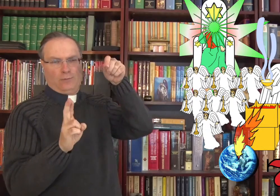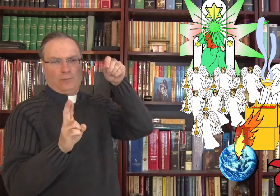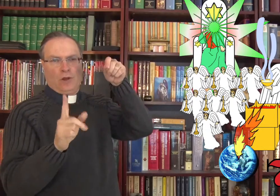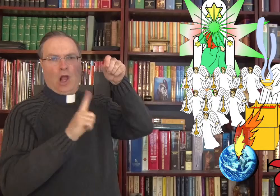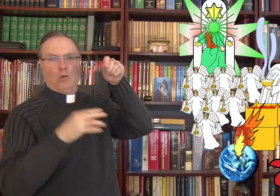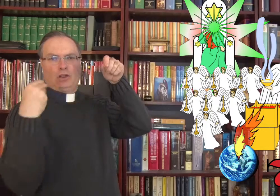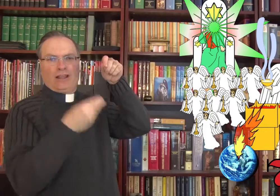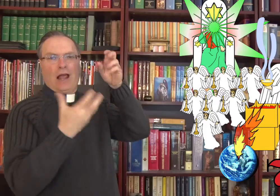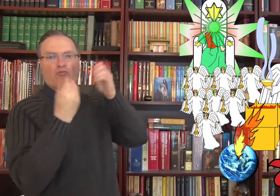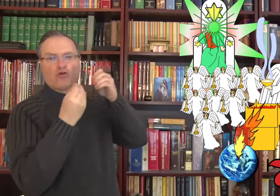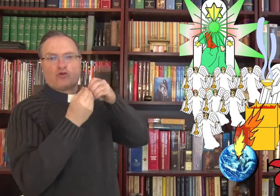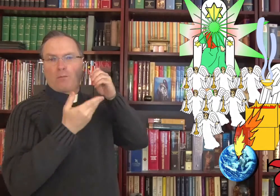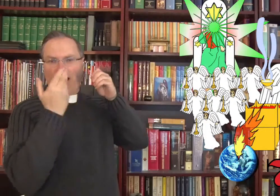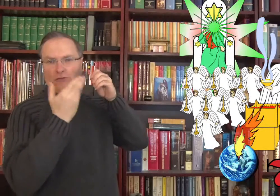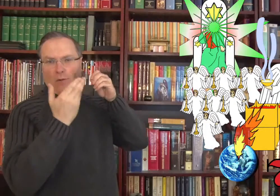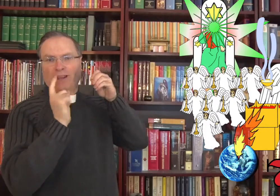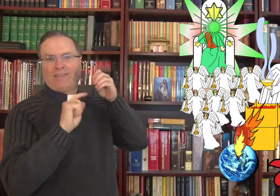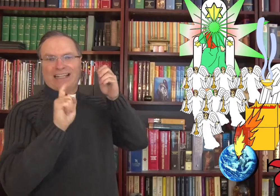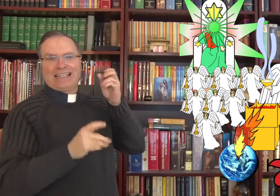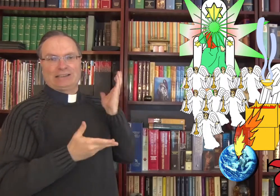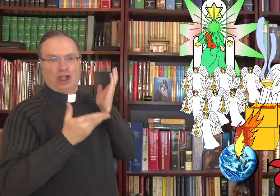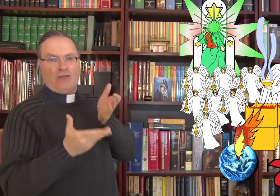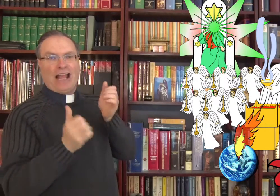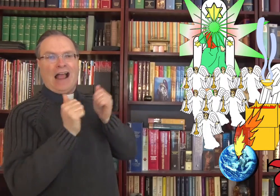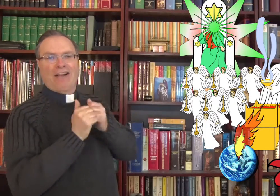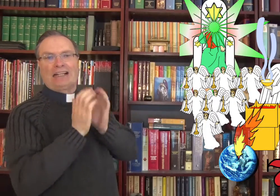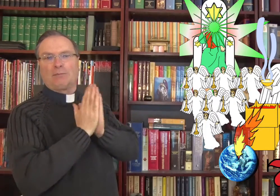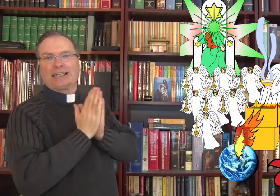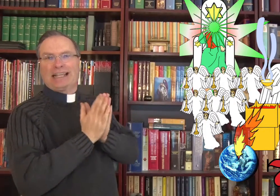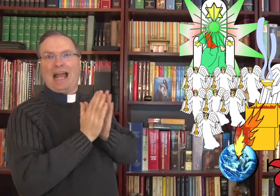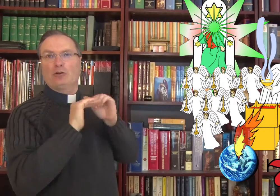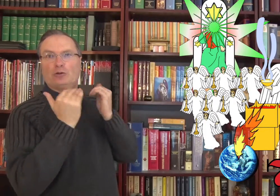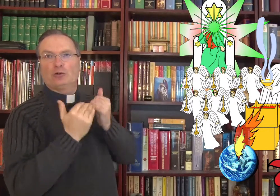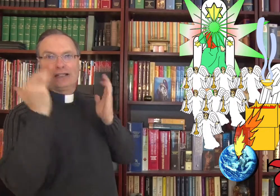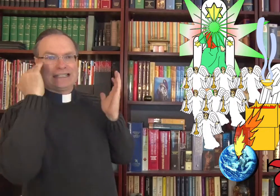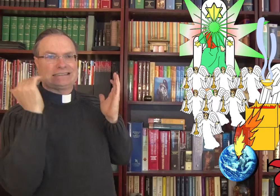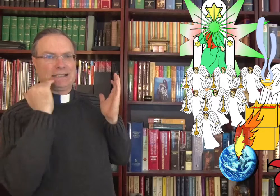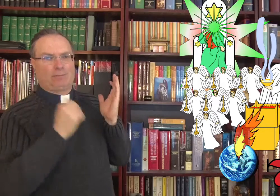On lui donna beaucoup de parfums afin qu'il les offre, avec les prières de tous les saints,